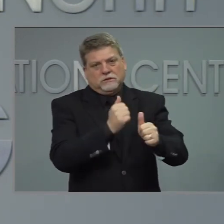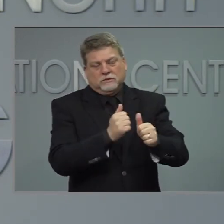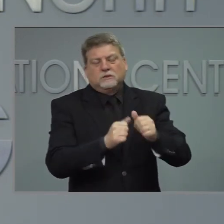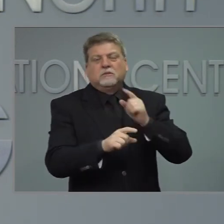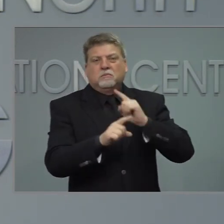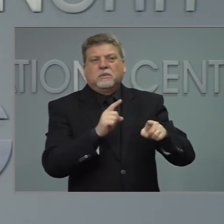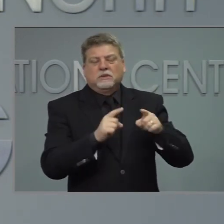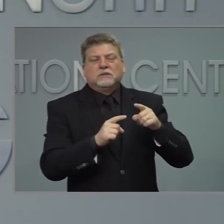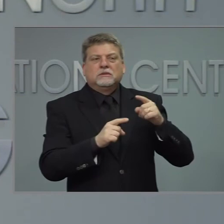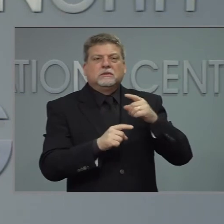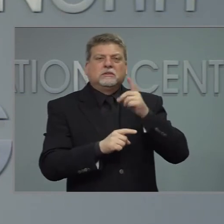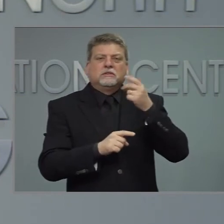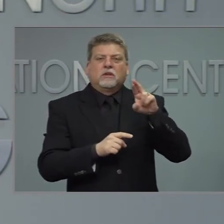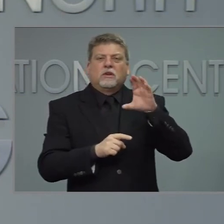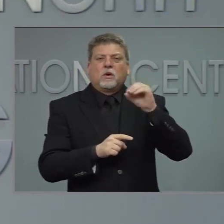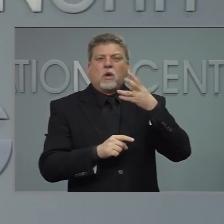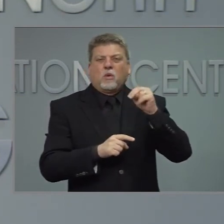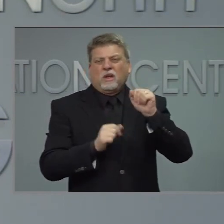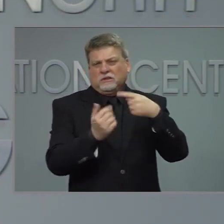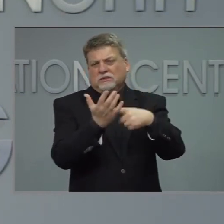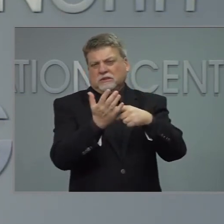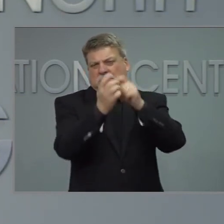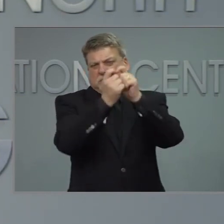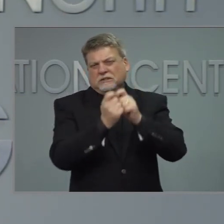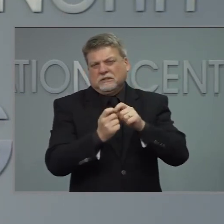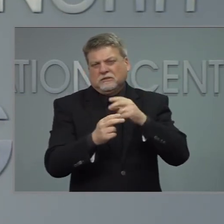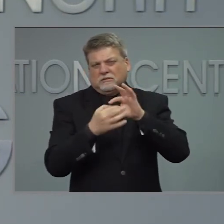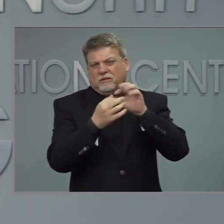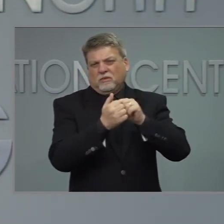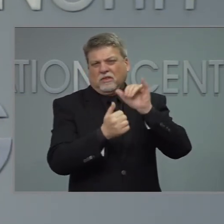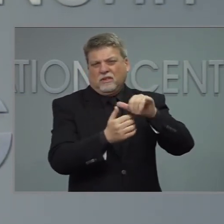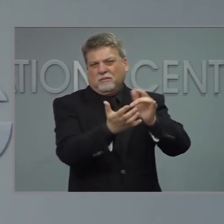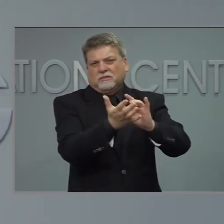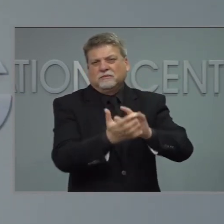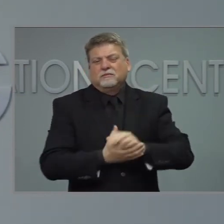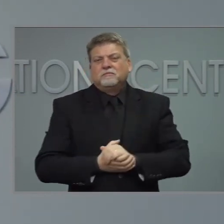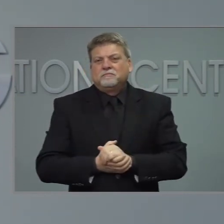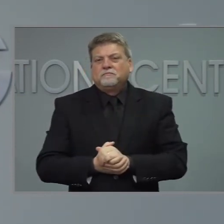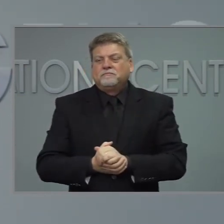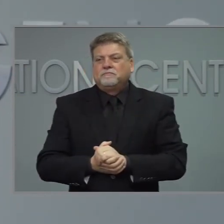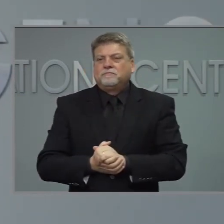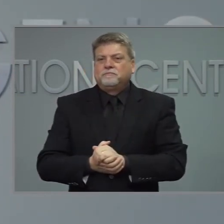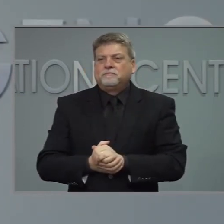Todavía le espanta uno dos pasos por hacer pero voy a permitir que la doctora cuenta